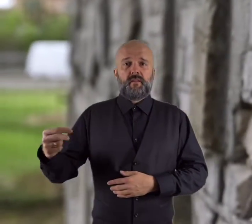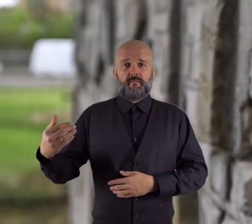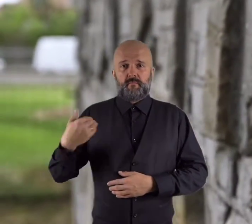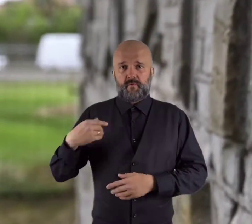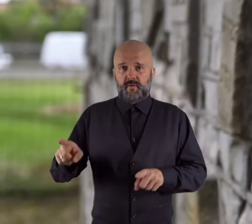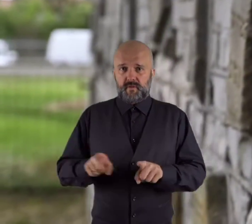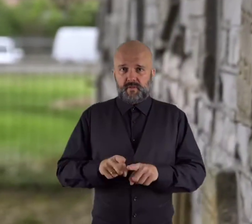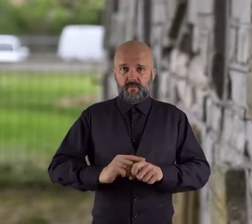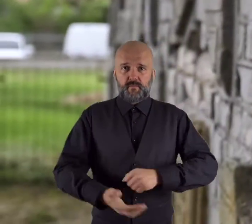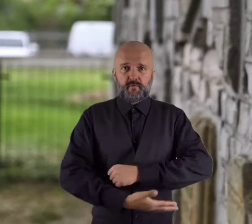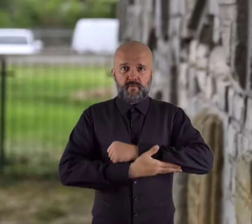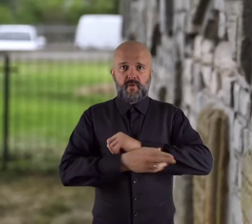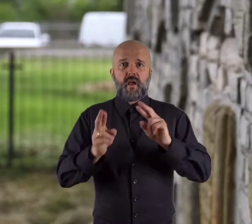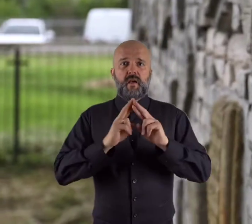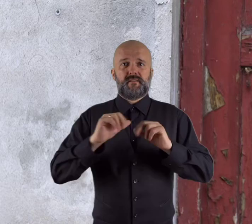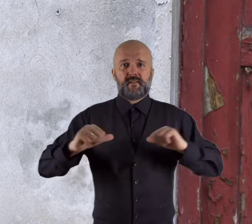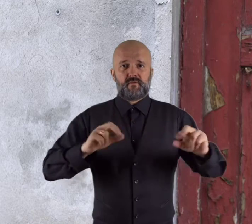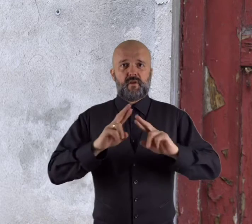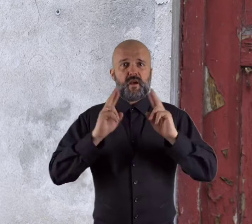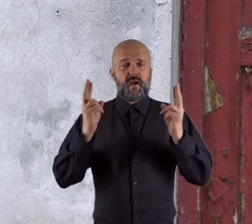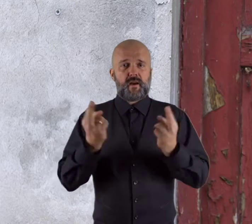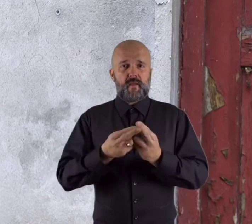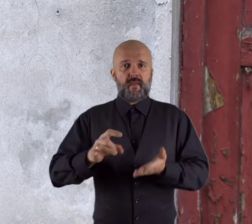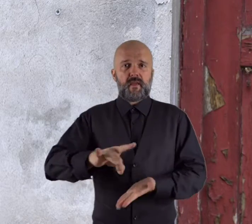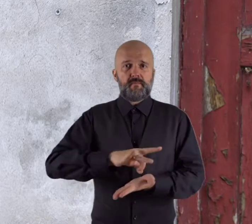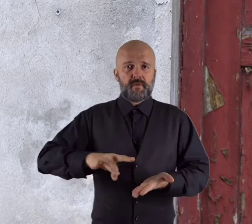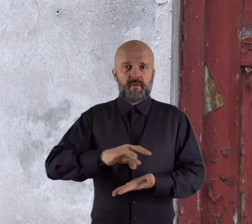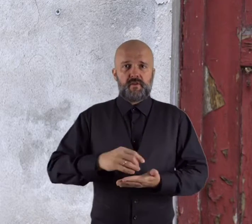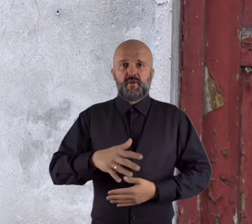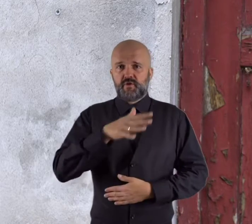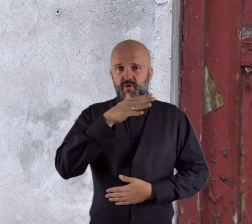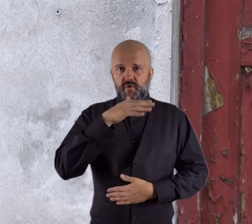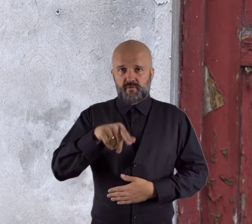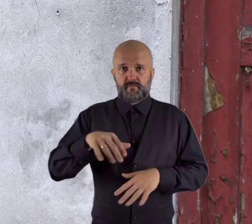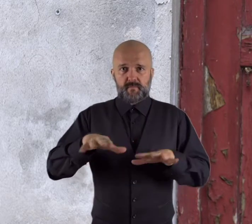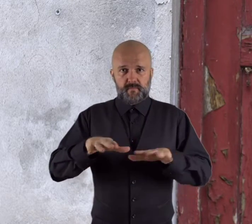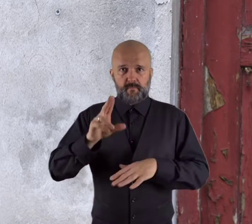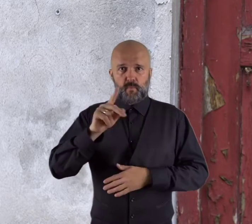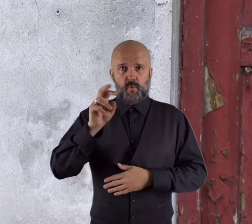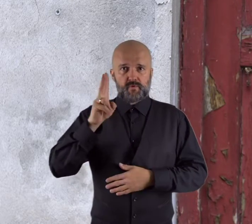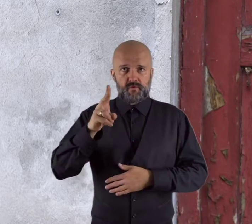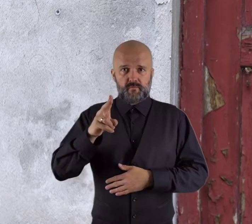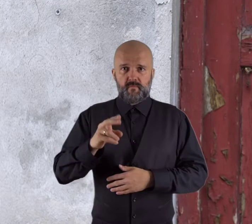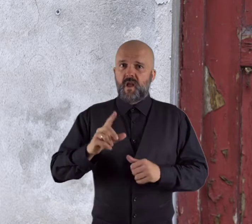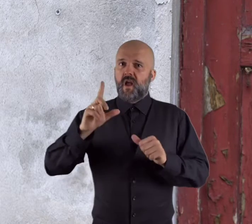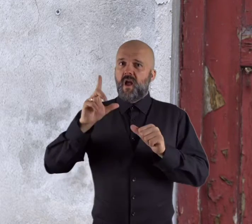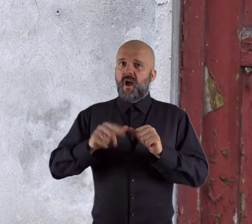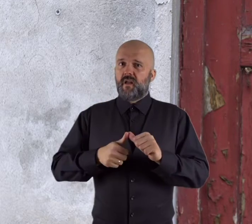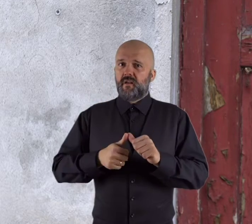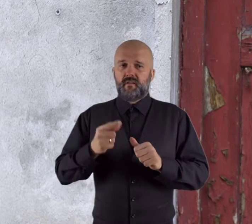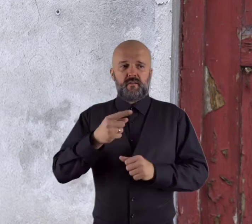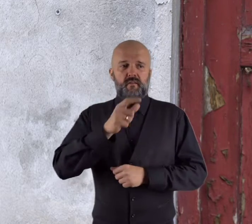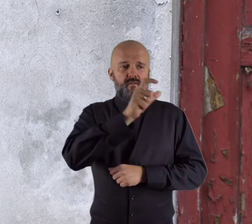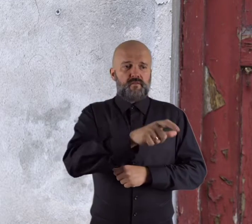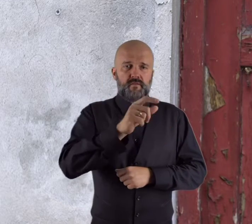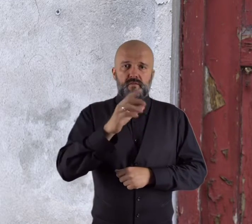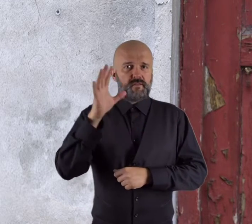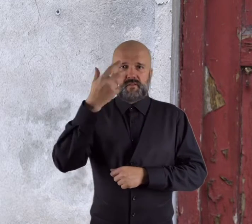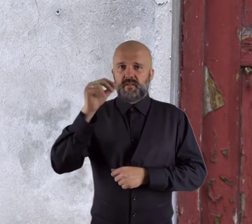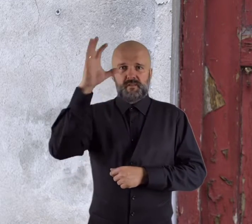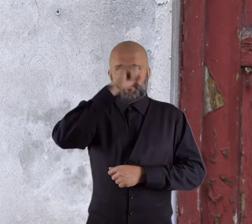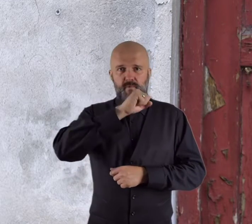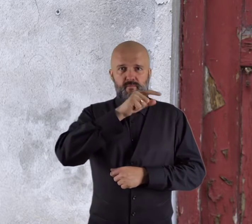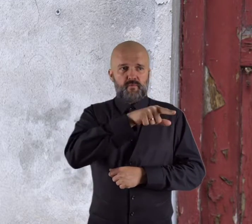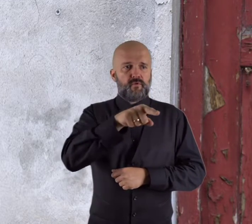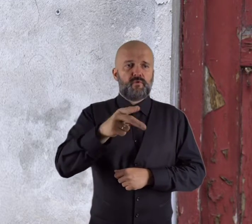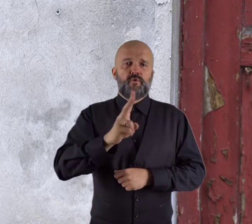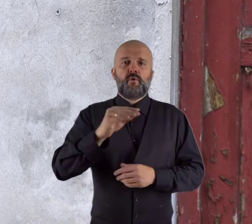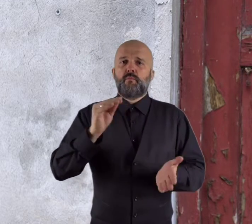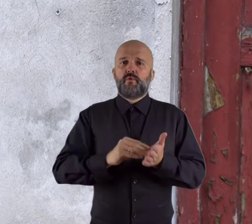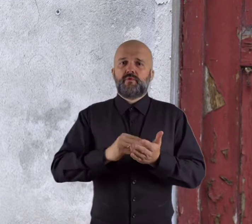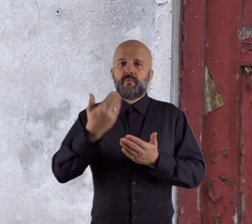Był przewodniczącym Zarządu Rady Gminy Żydowskiej Płocku, a jednak nie zapomniał o tych, którzy potrzebowali tej pomocy najbardziej w jego rodzinnym mieście.